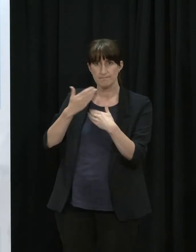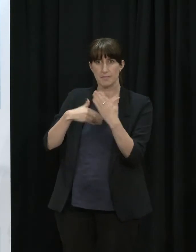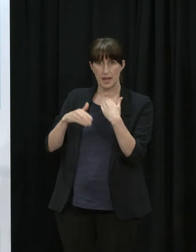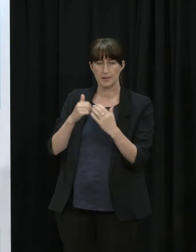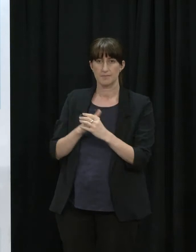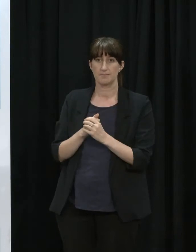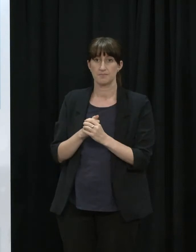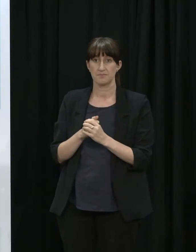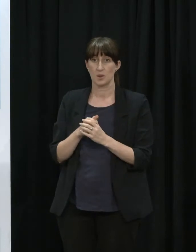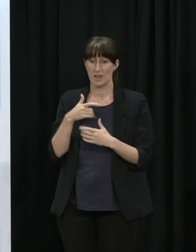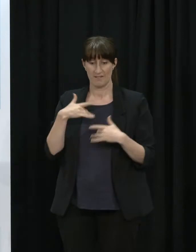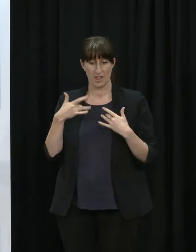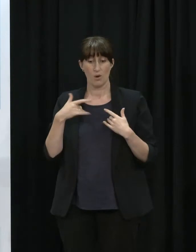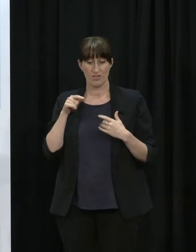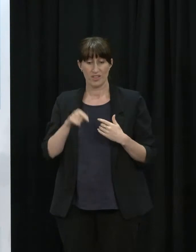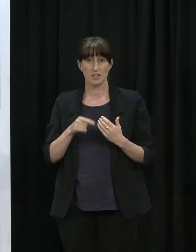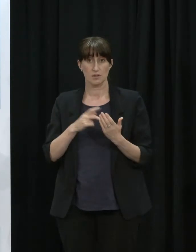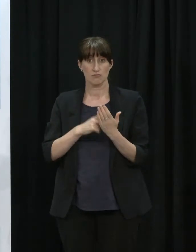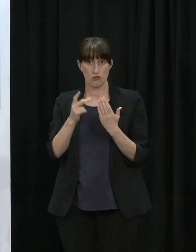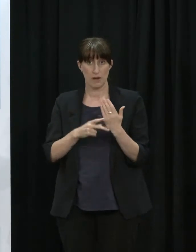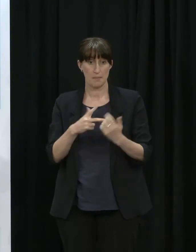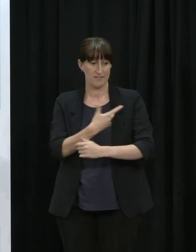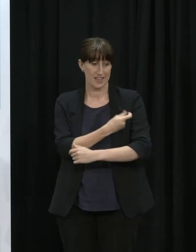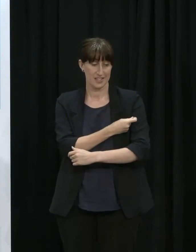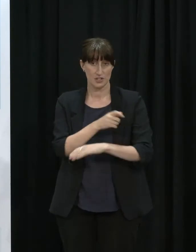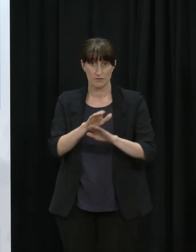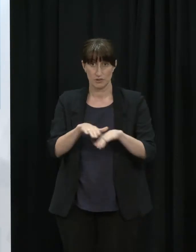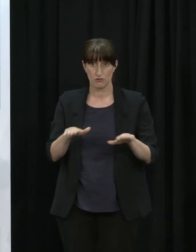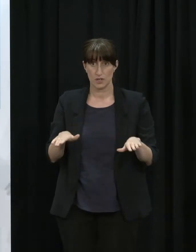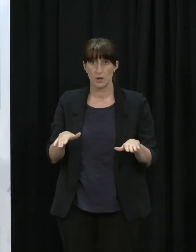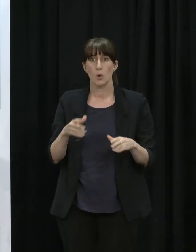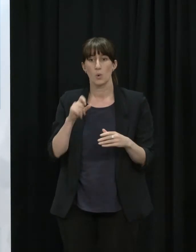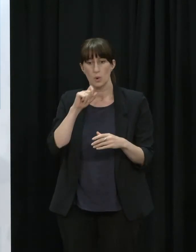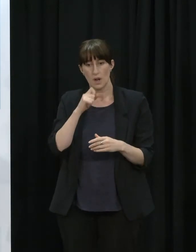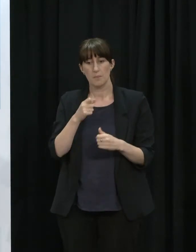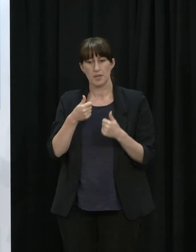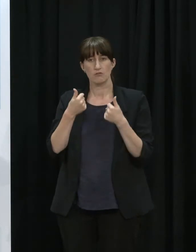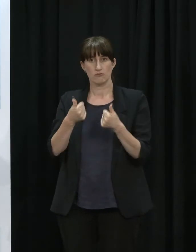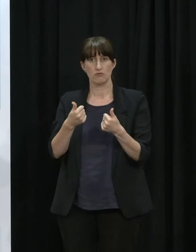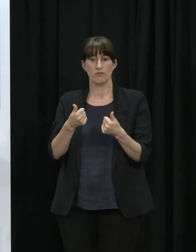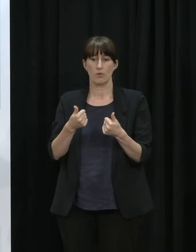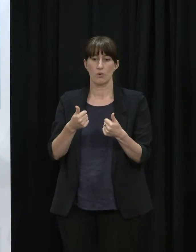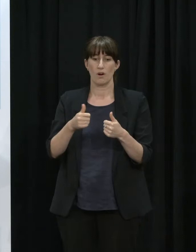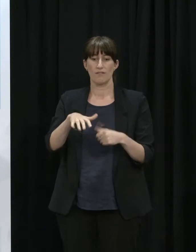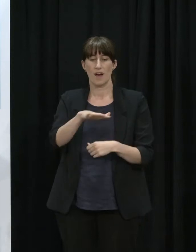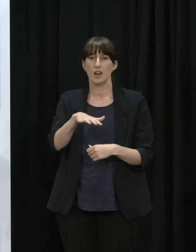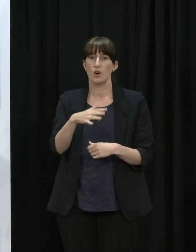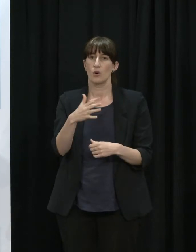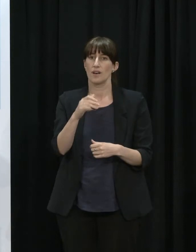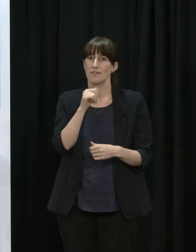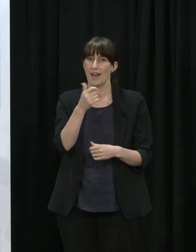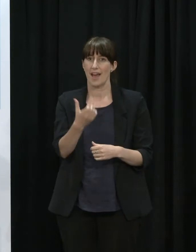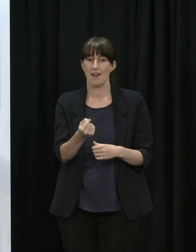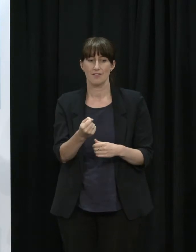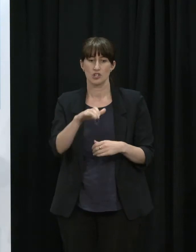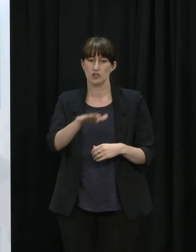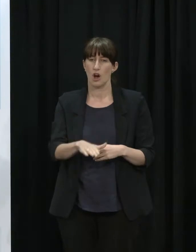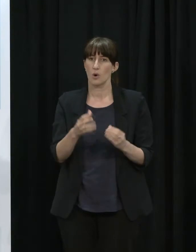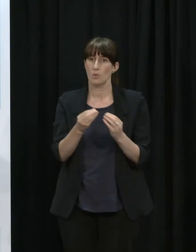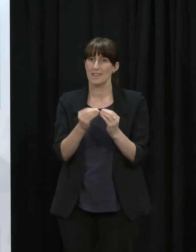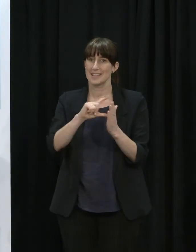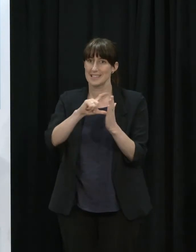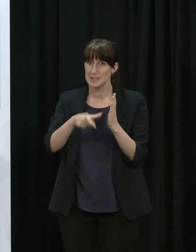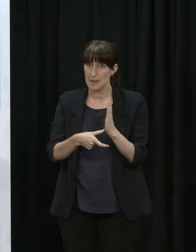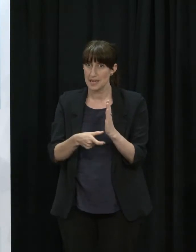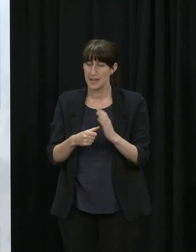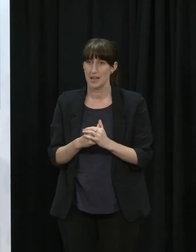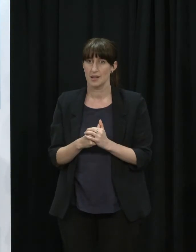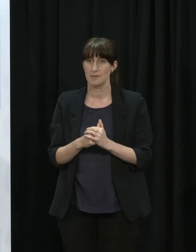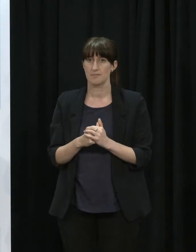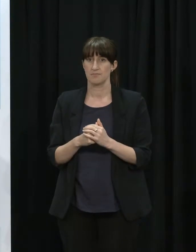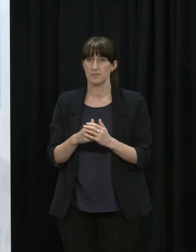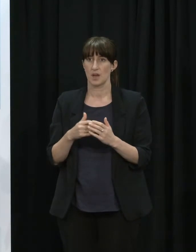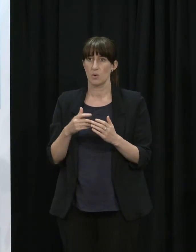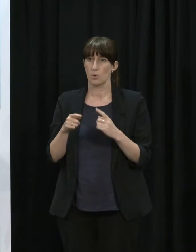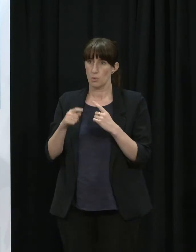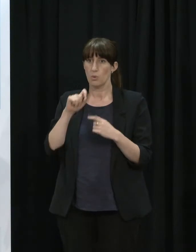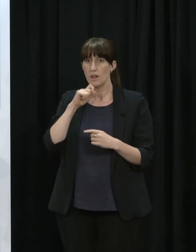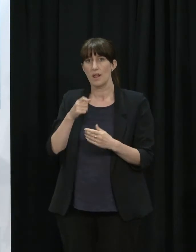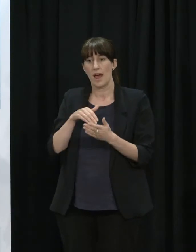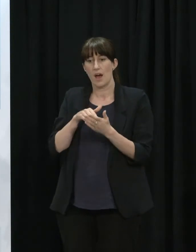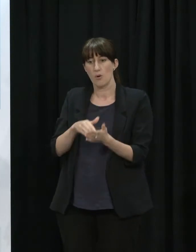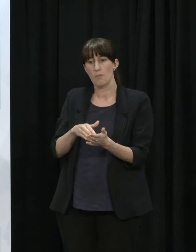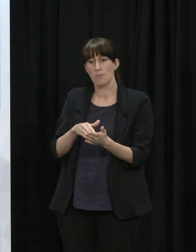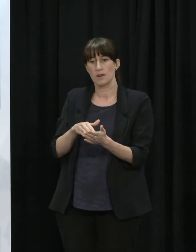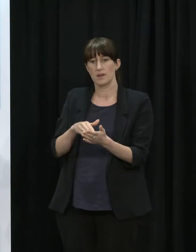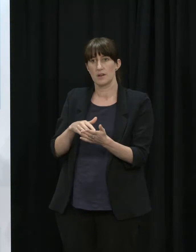whakawhirinaki ana ratou. Ko